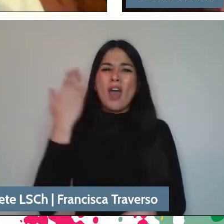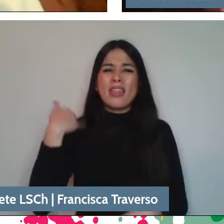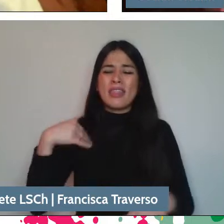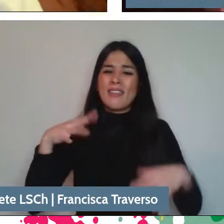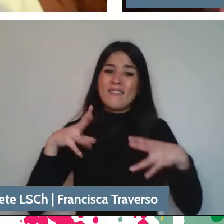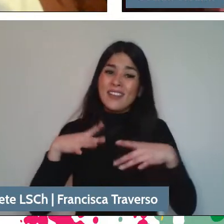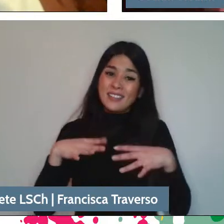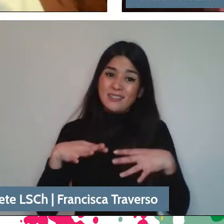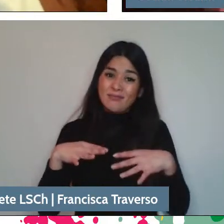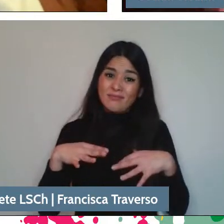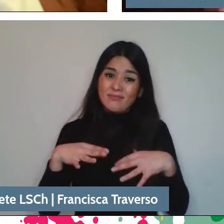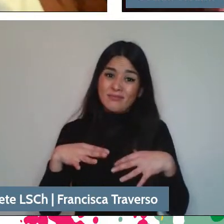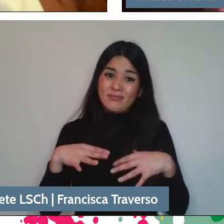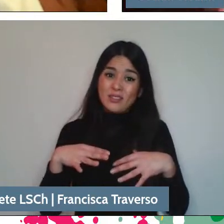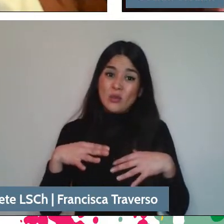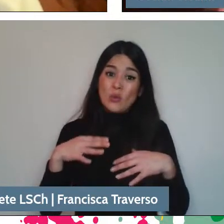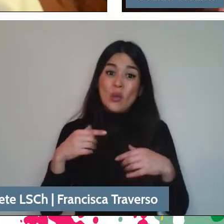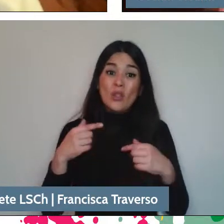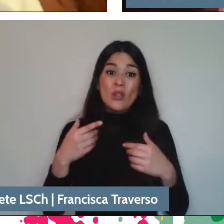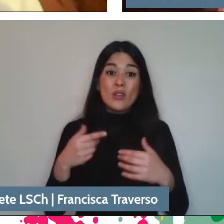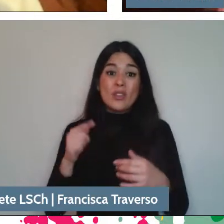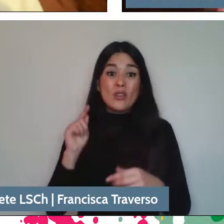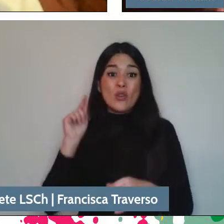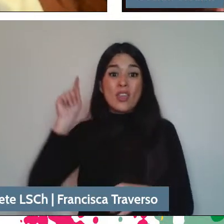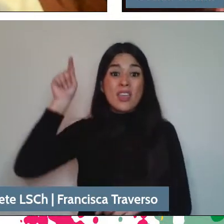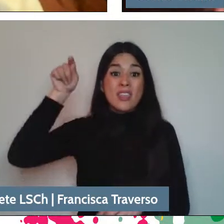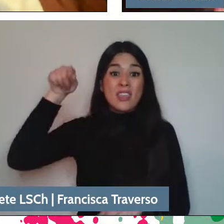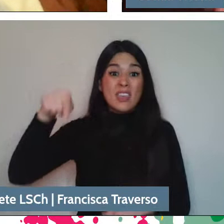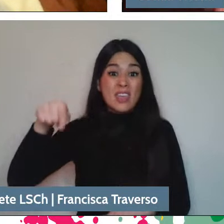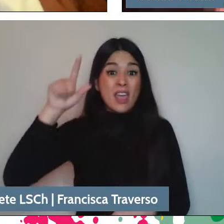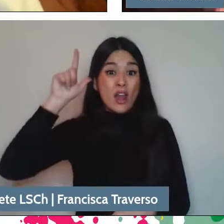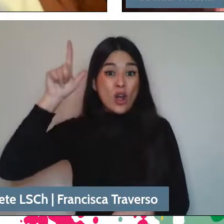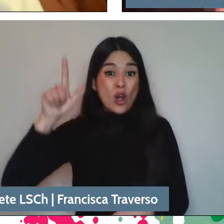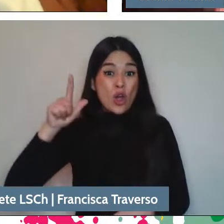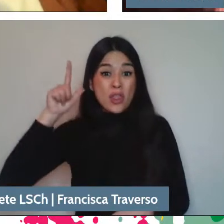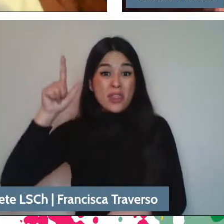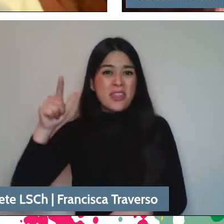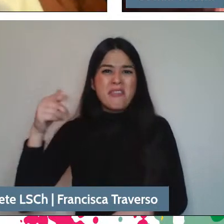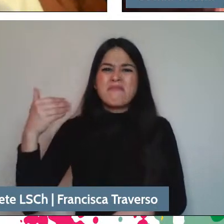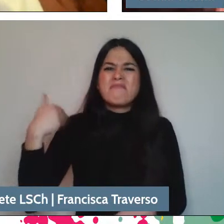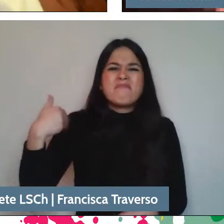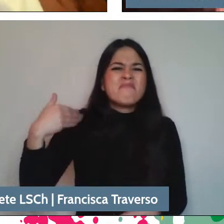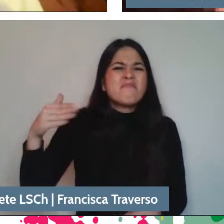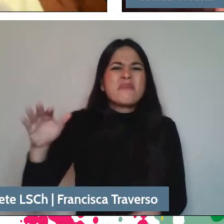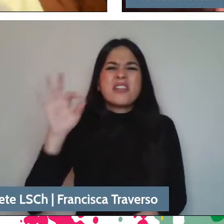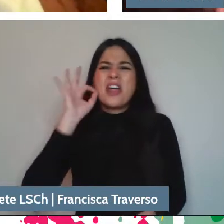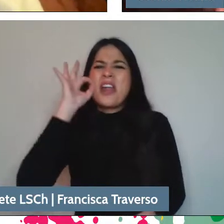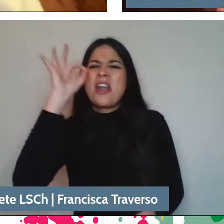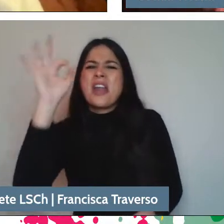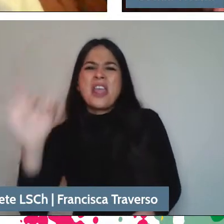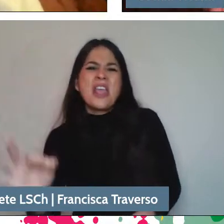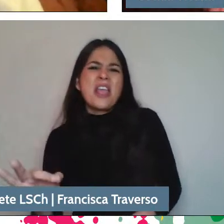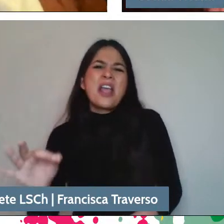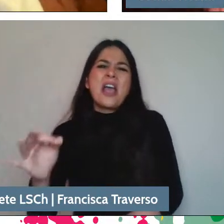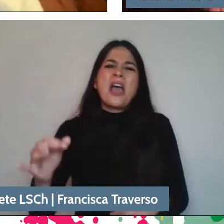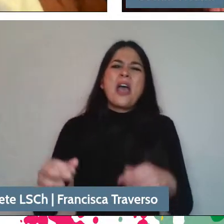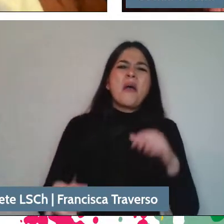y al llegar a Londres no importaba que tú conocieras gente rica, mediana, pobre, nadie era feliz.